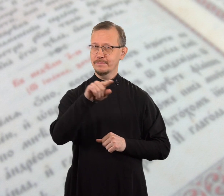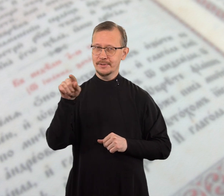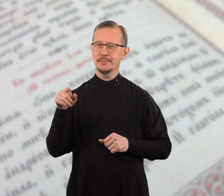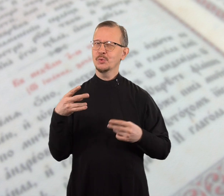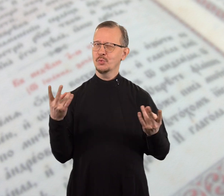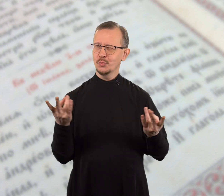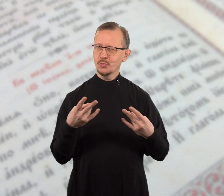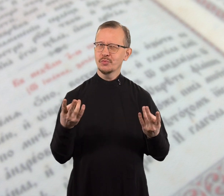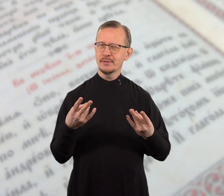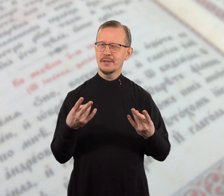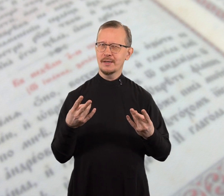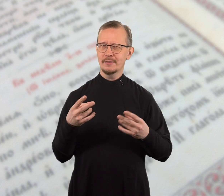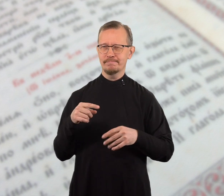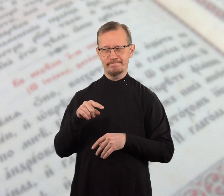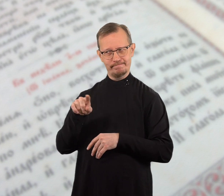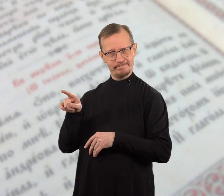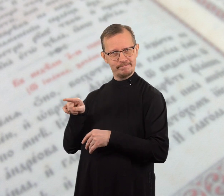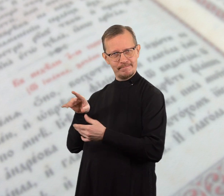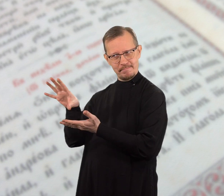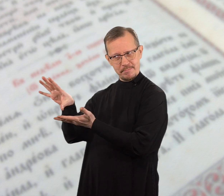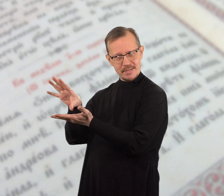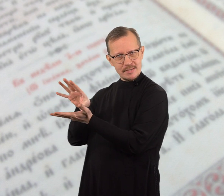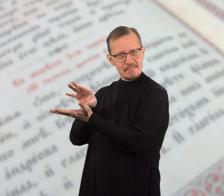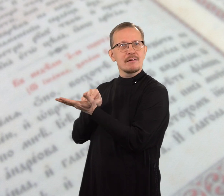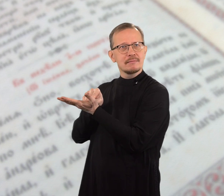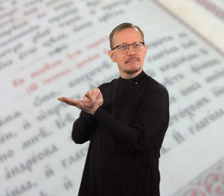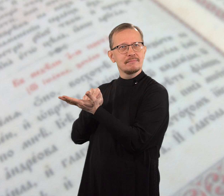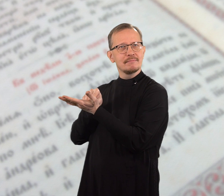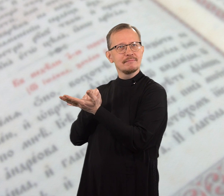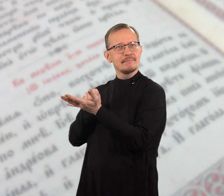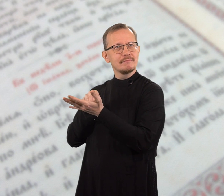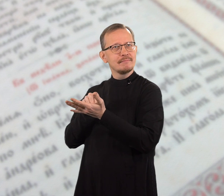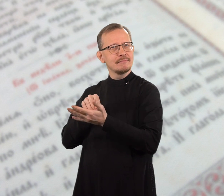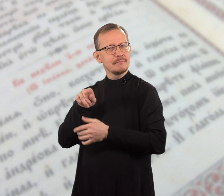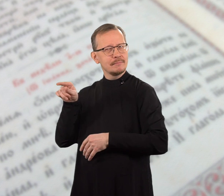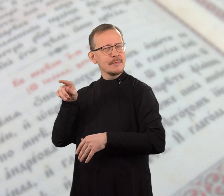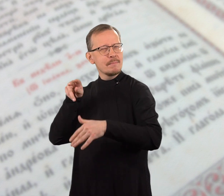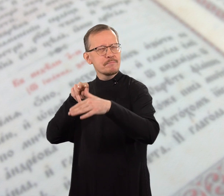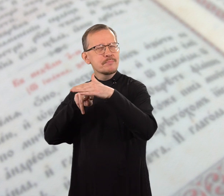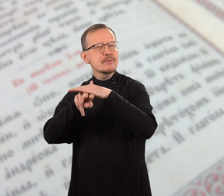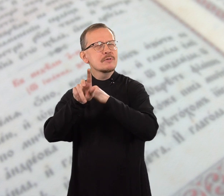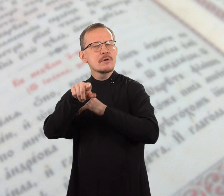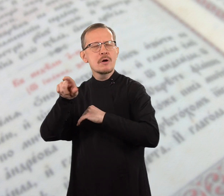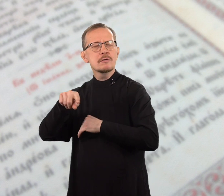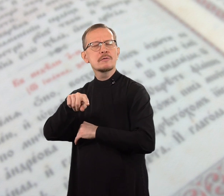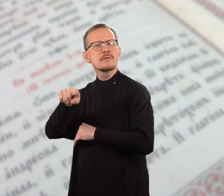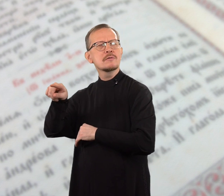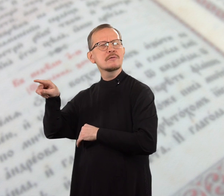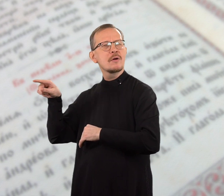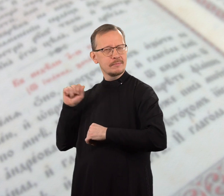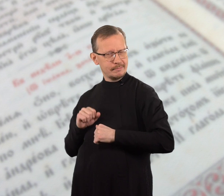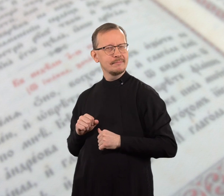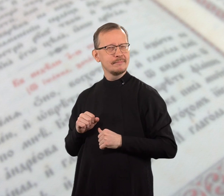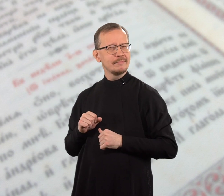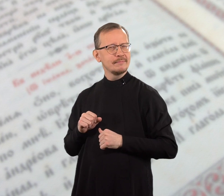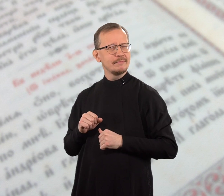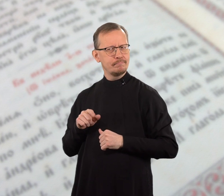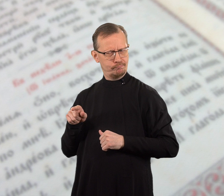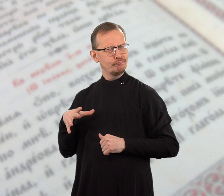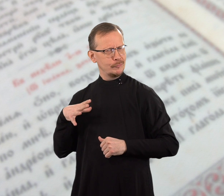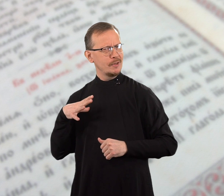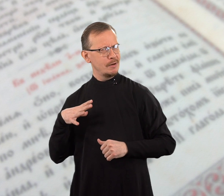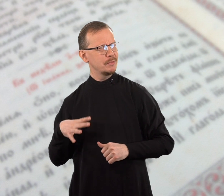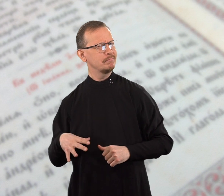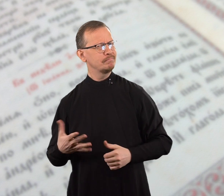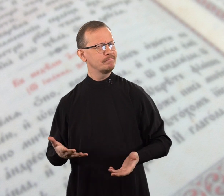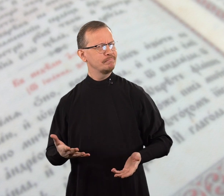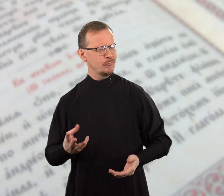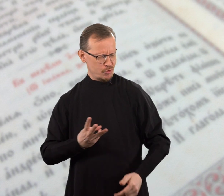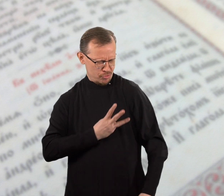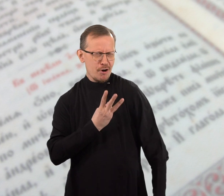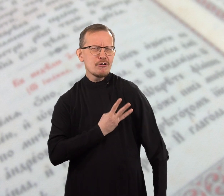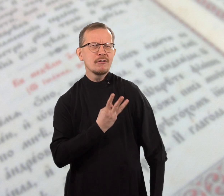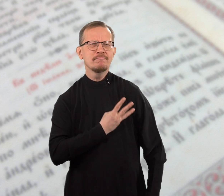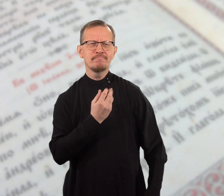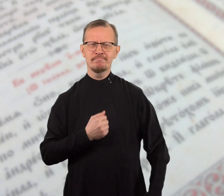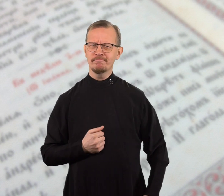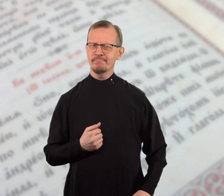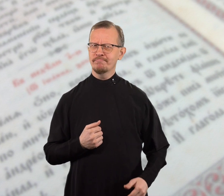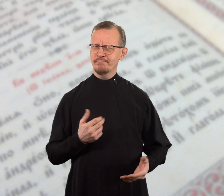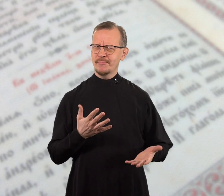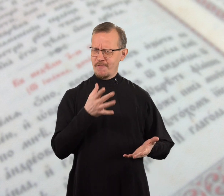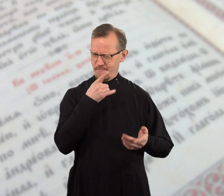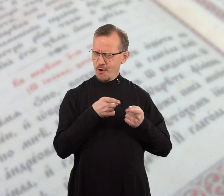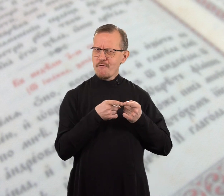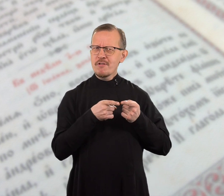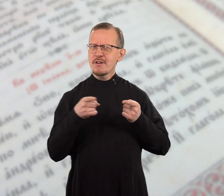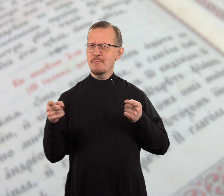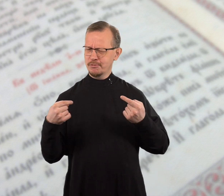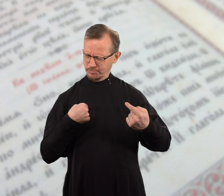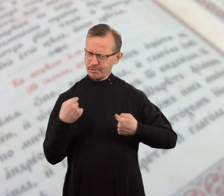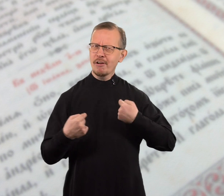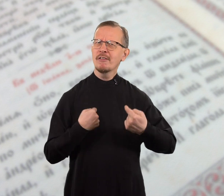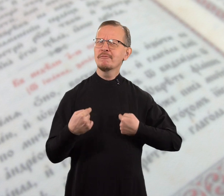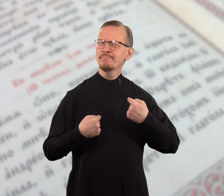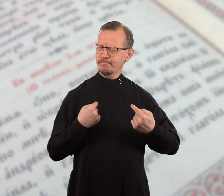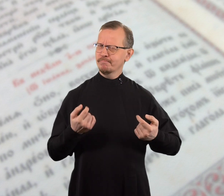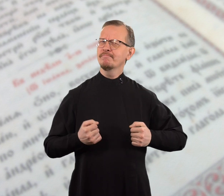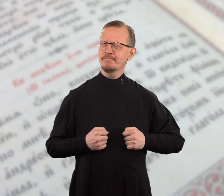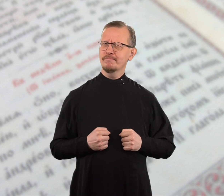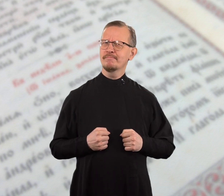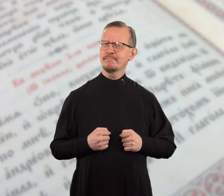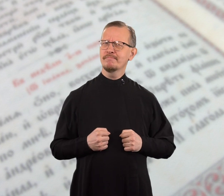Возьмите с них пример долготерпения во время страданий.